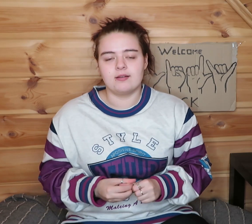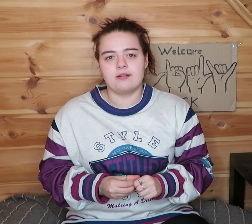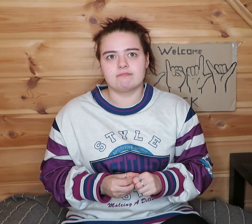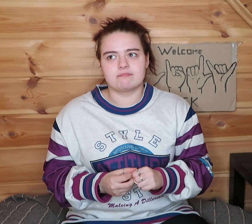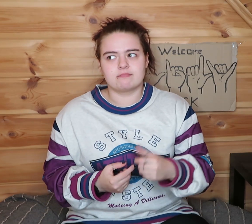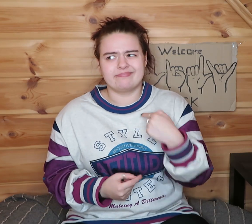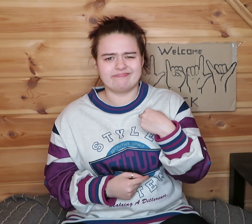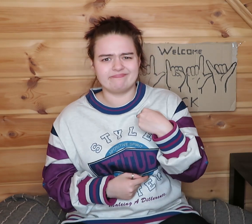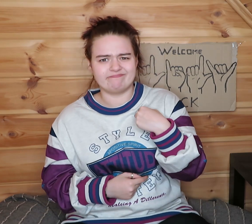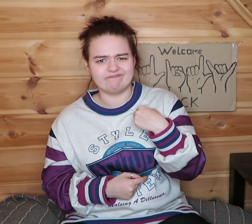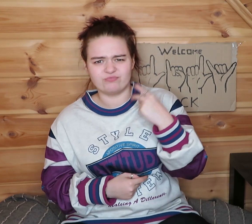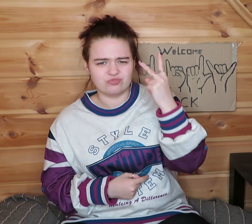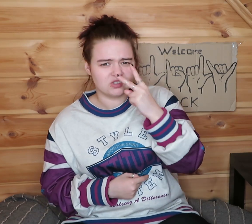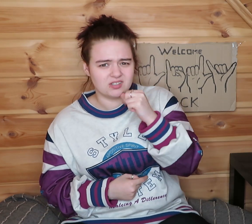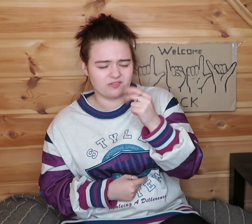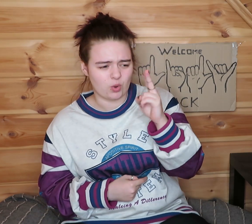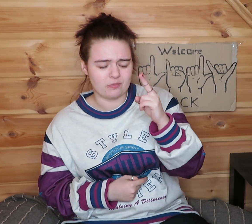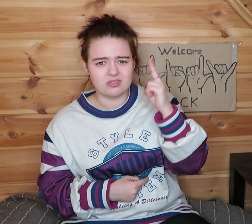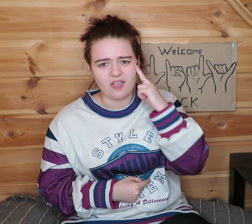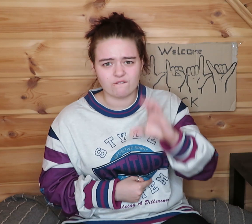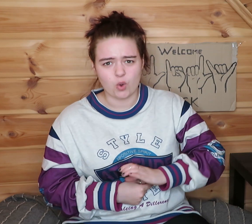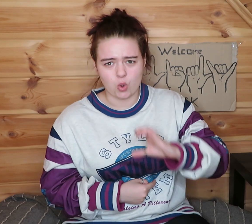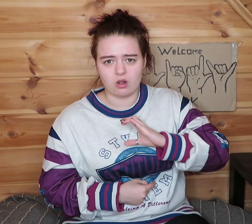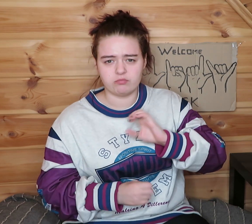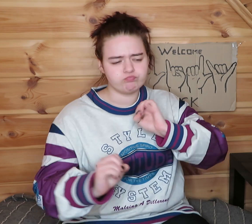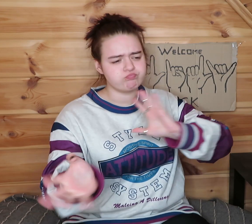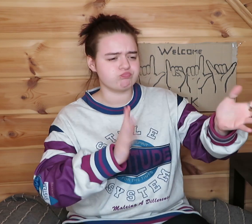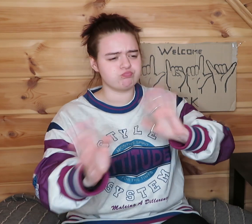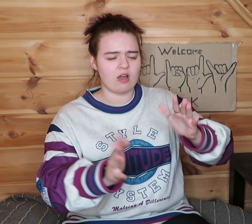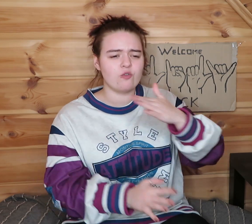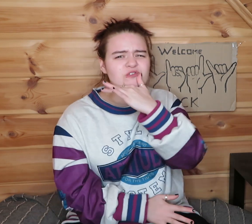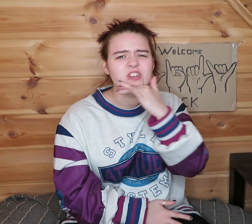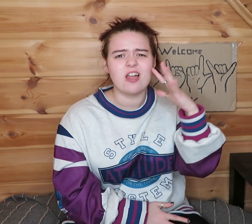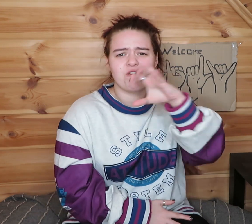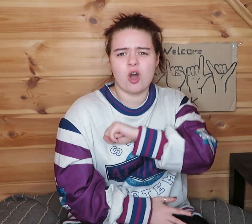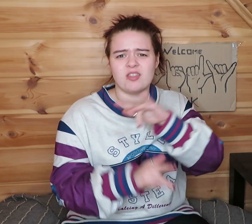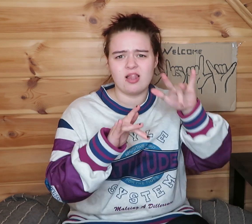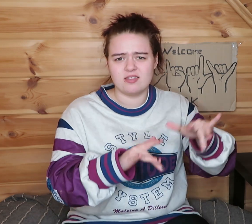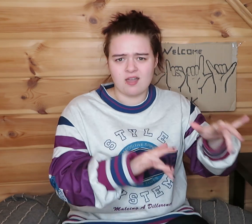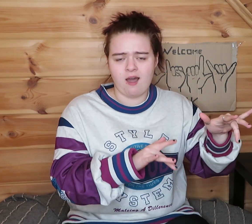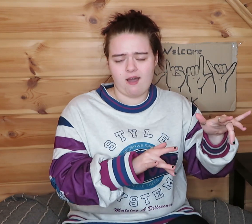Ich versteh es nicht ...Deaf Coda gebärden sehr gut und haben Vorteile.